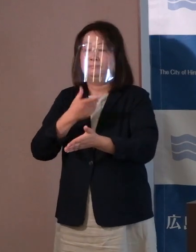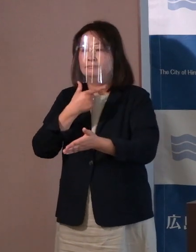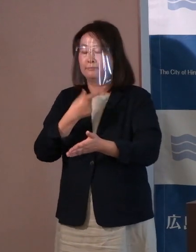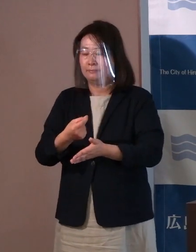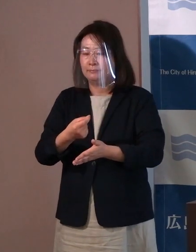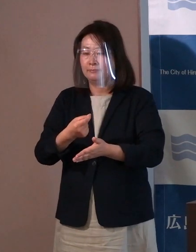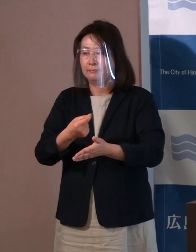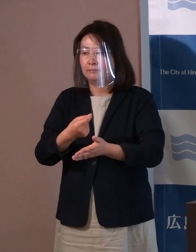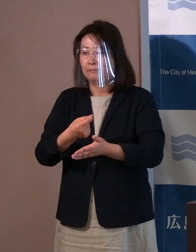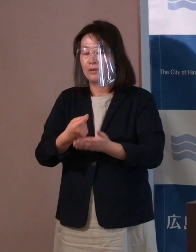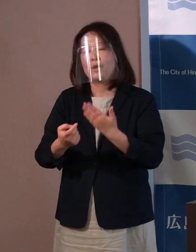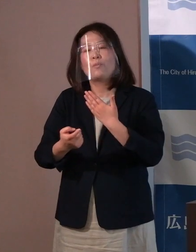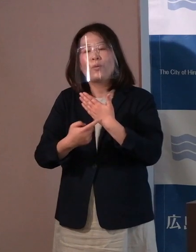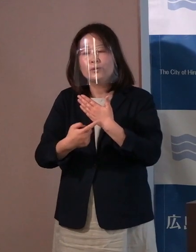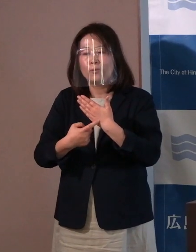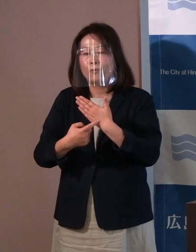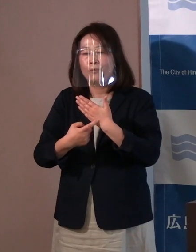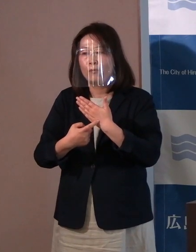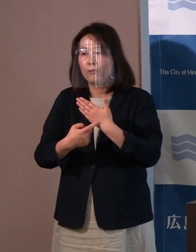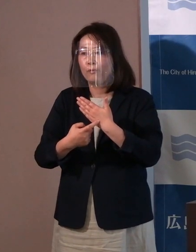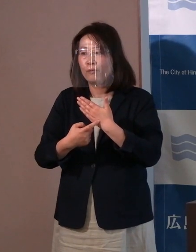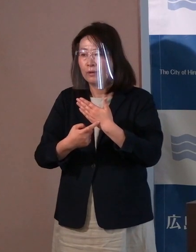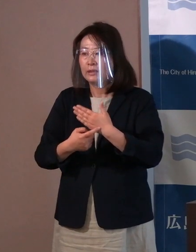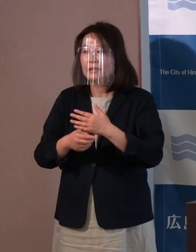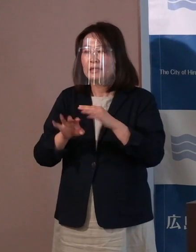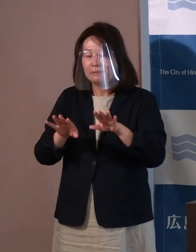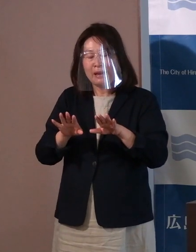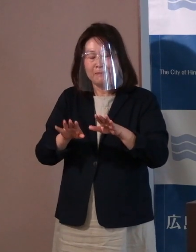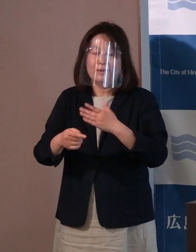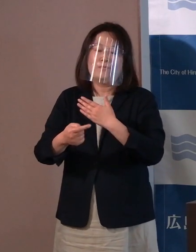ポイントですね､ 今ポイントはある程度言われたのですが､